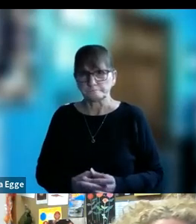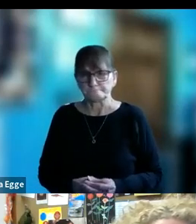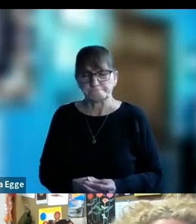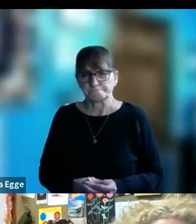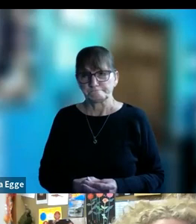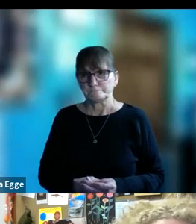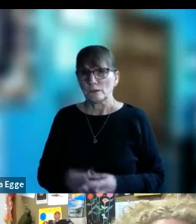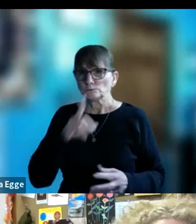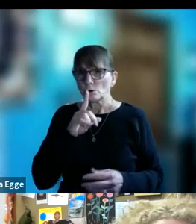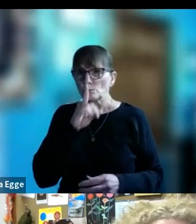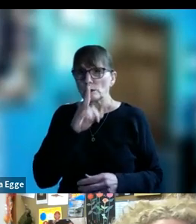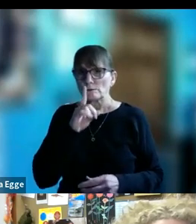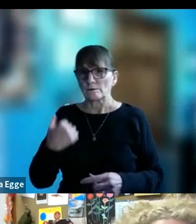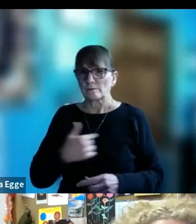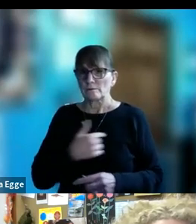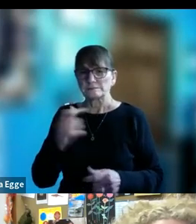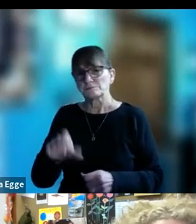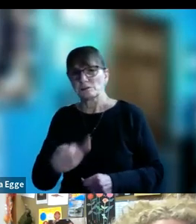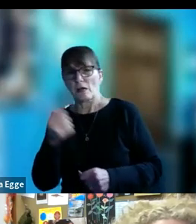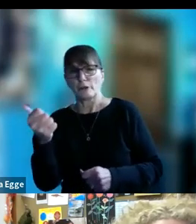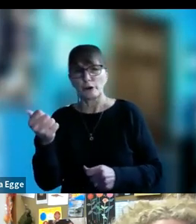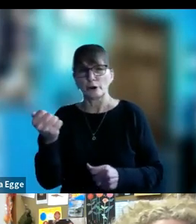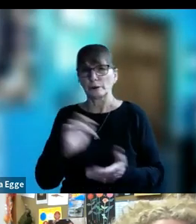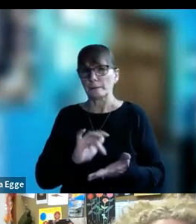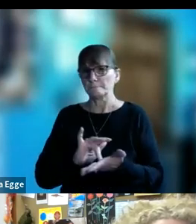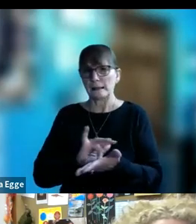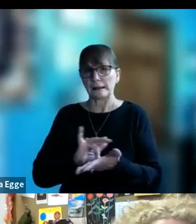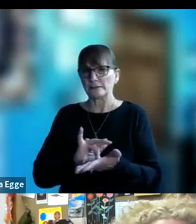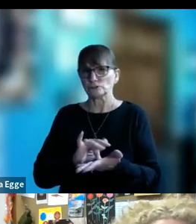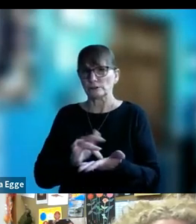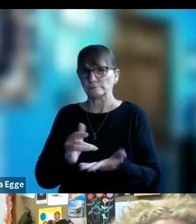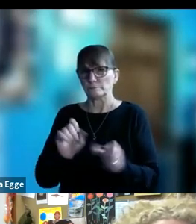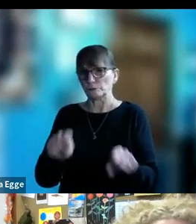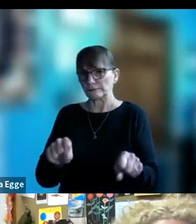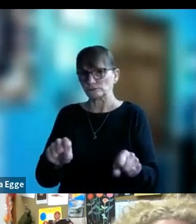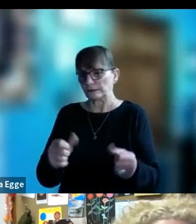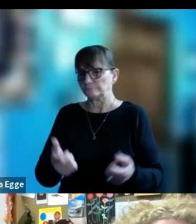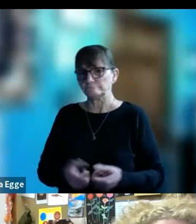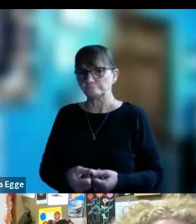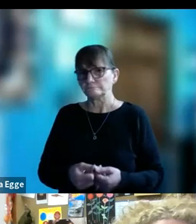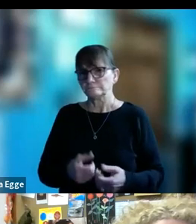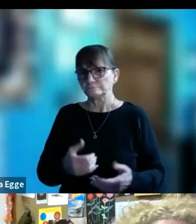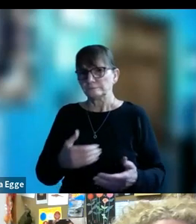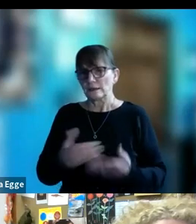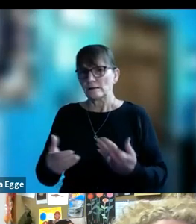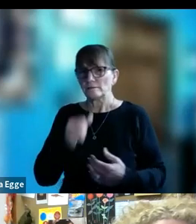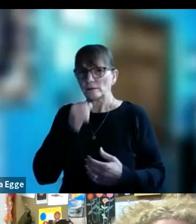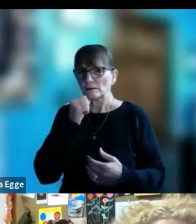Realmente para nosotros, es solo otro medicamento, potencialmente. E incluso si no tienen una tarjeta de marihuana medicinal,